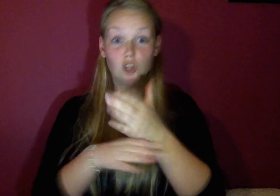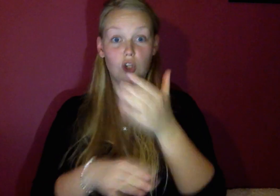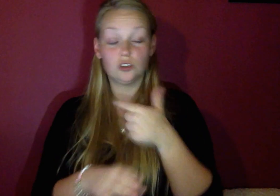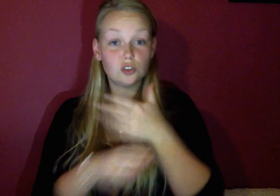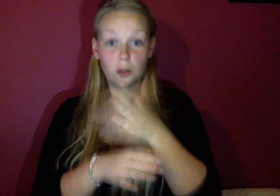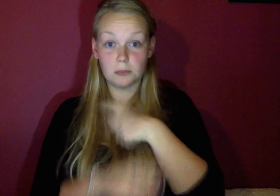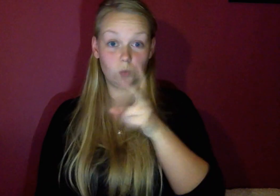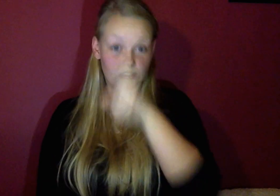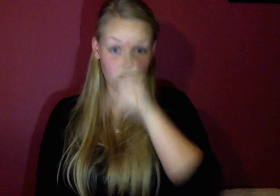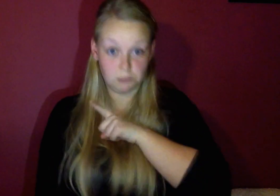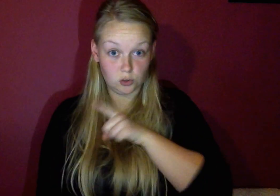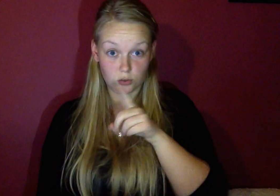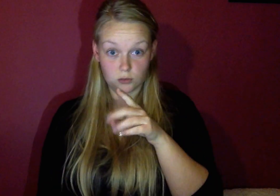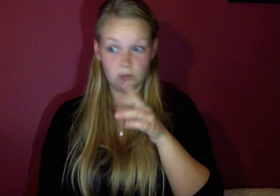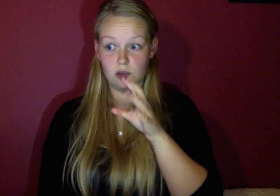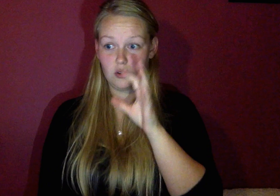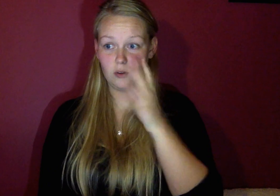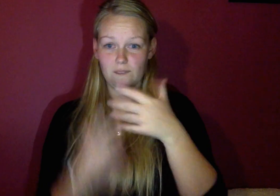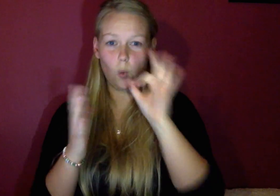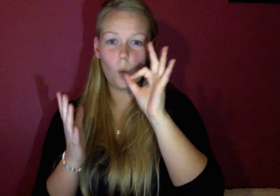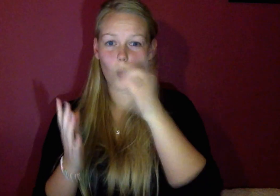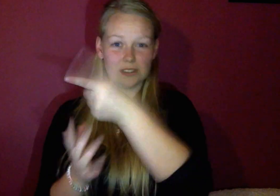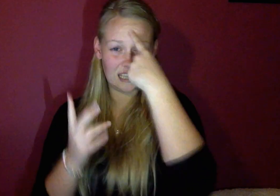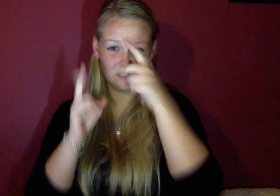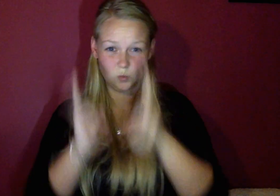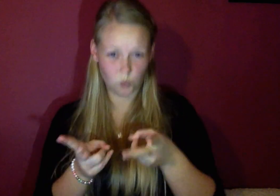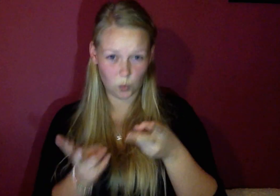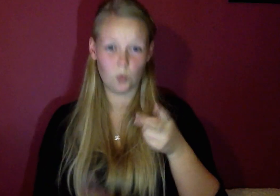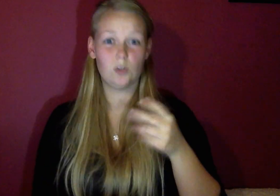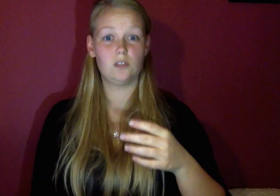Jag känner mig... Det stör mig så jävla mycket. Liksom, hur kan de tänka så?